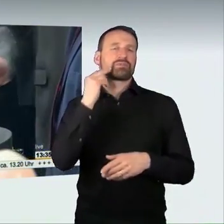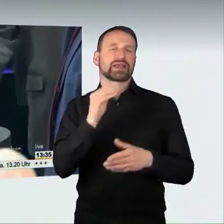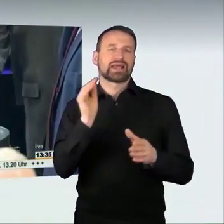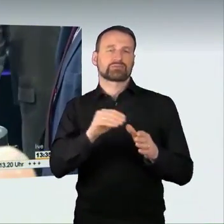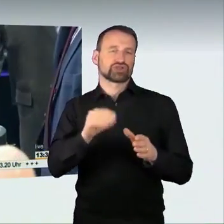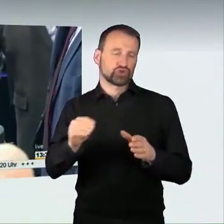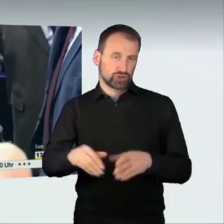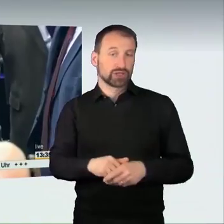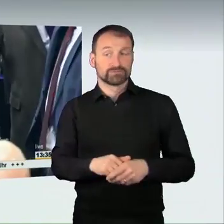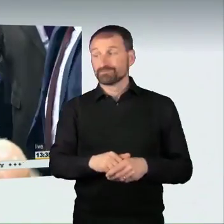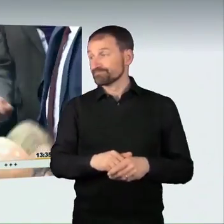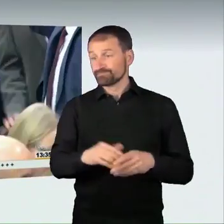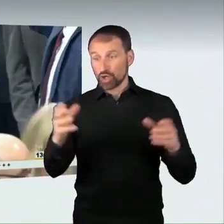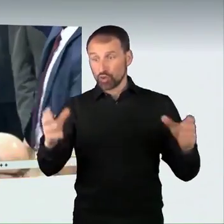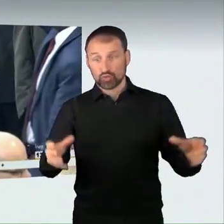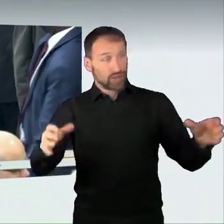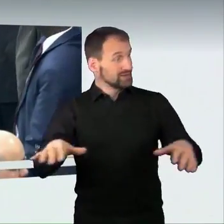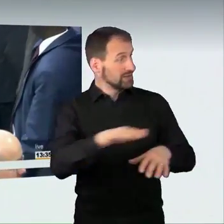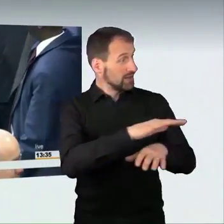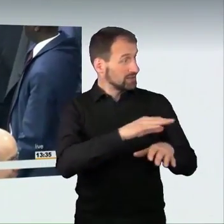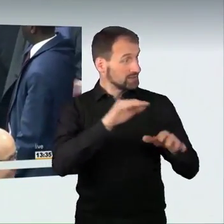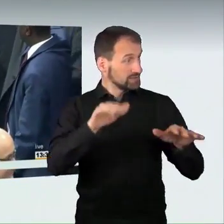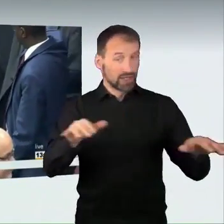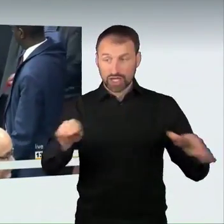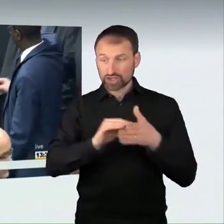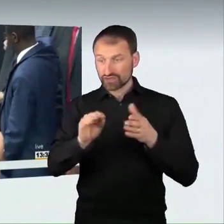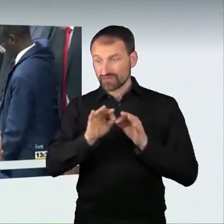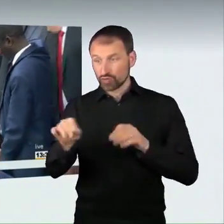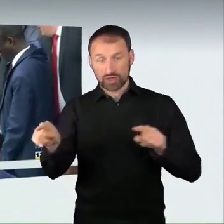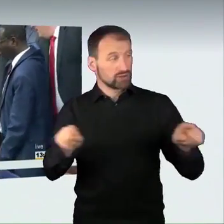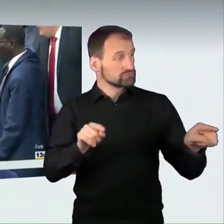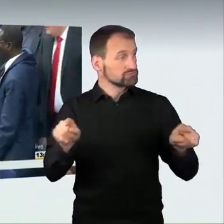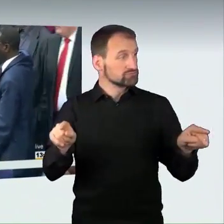und zwar wieder über einen Gesetzentwurf von Bündnis 90/Die Grünen.